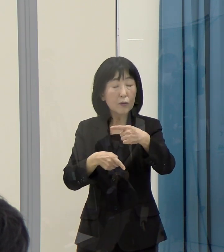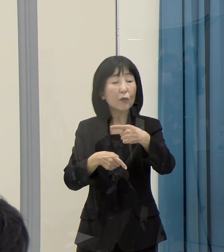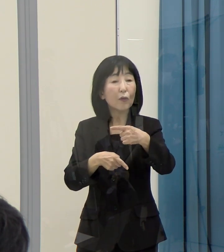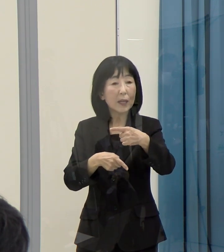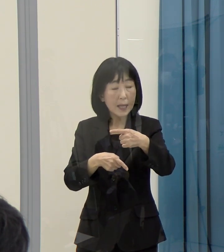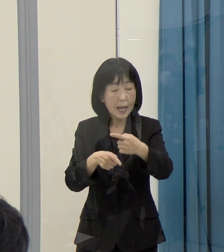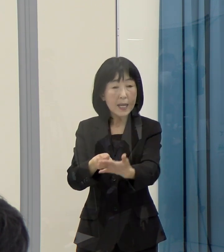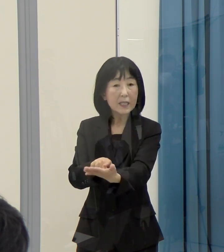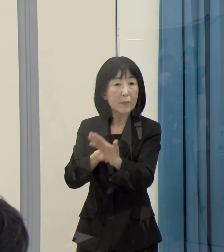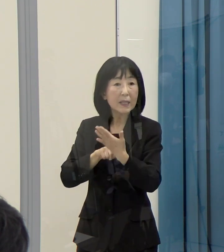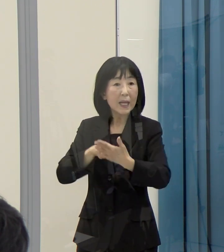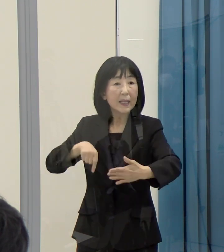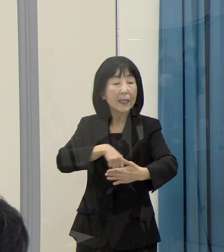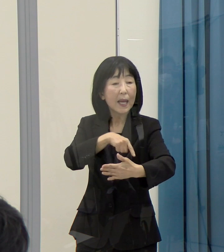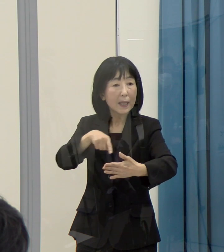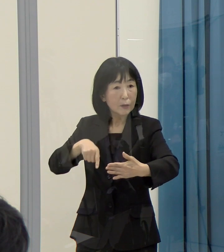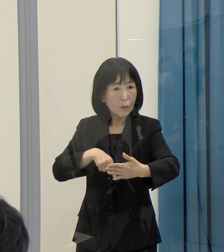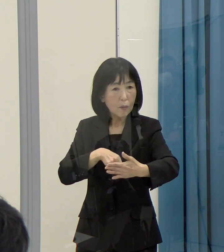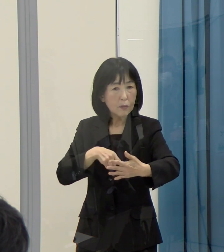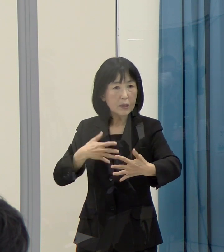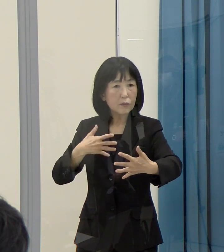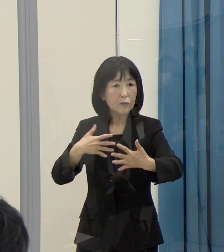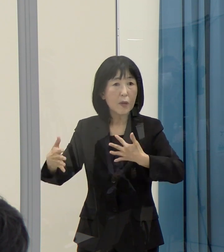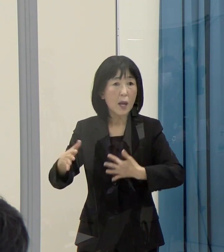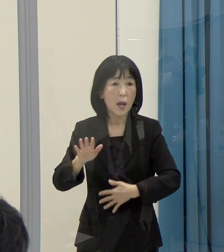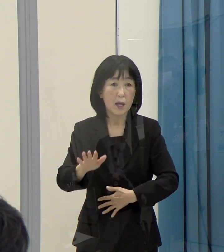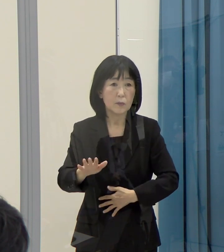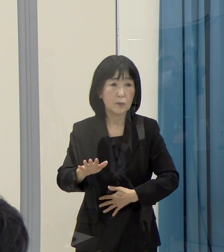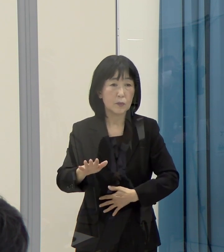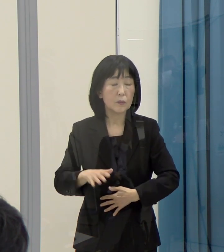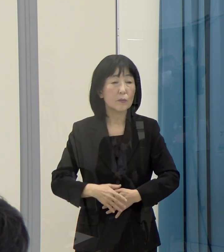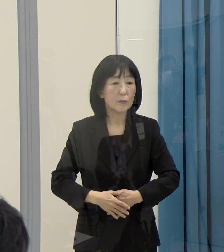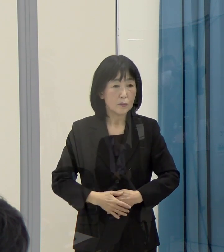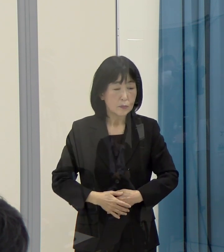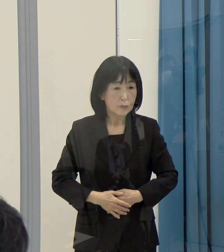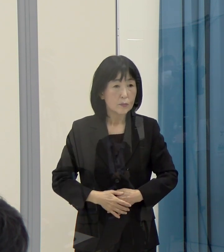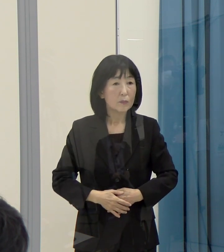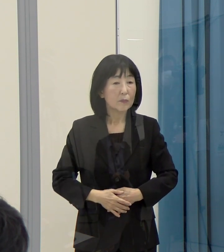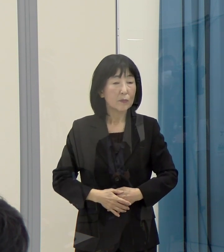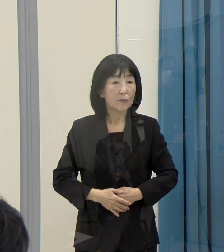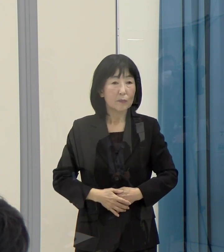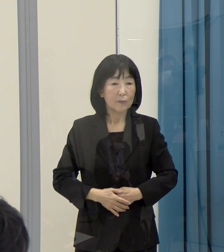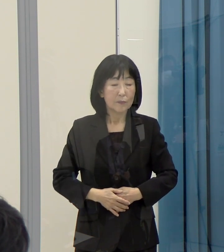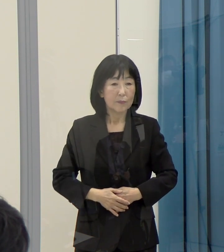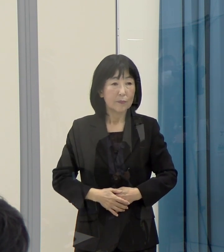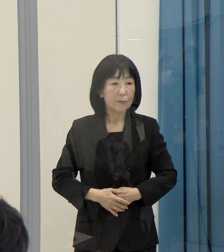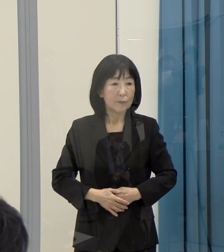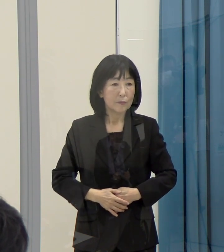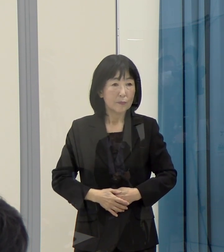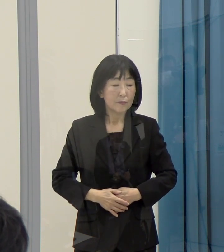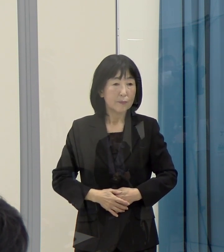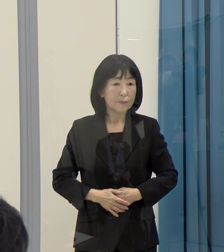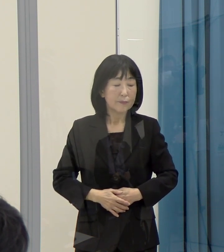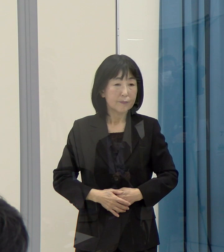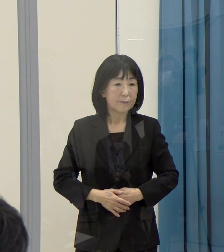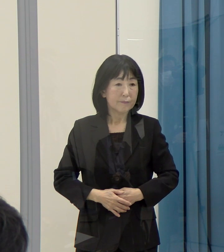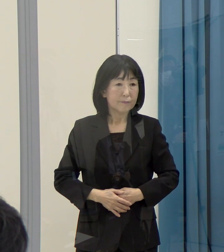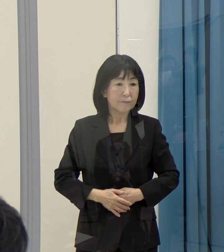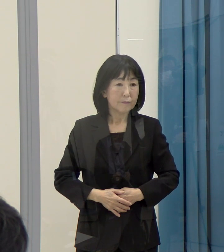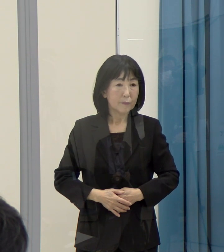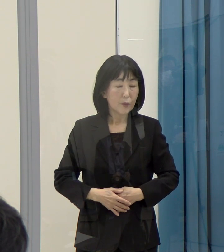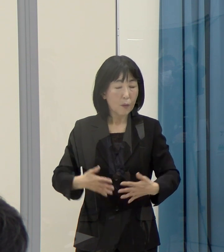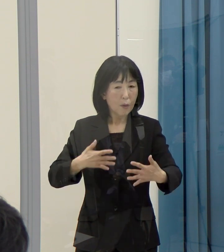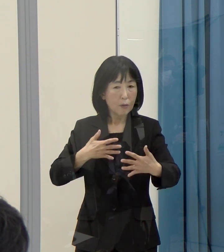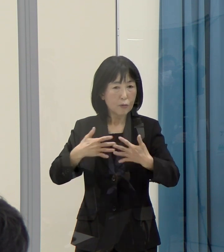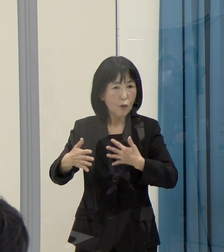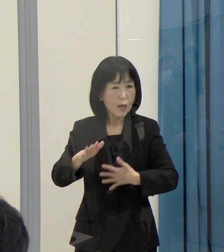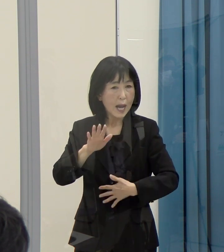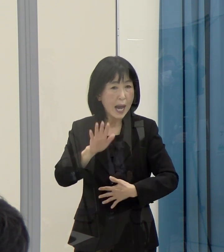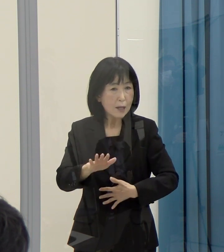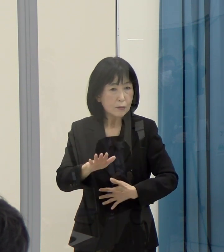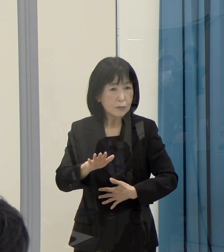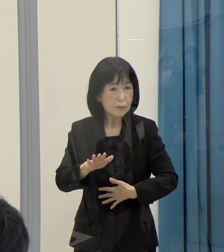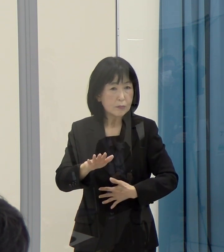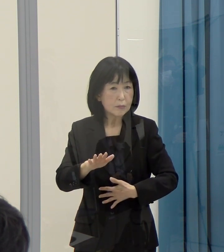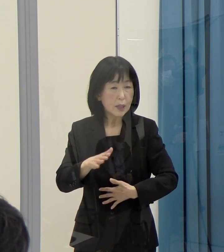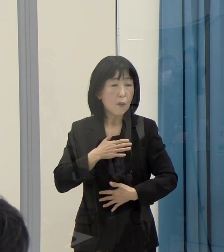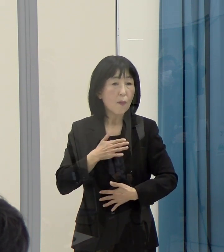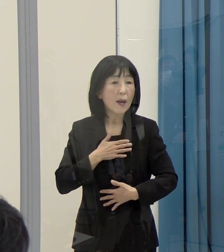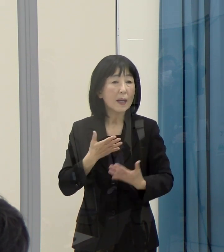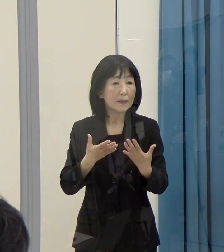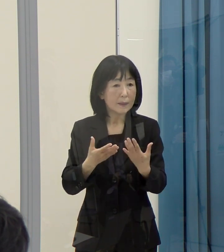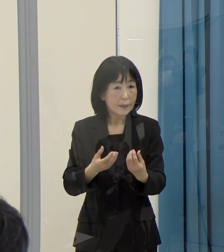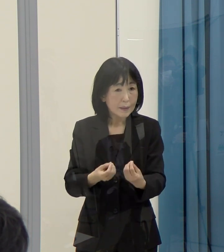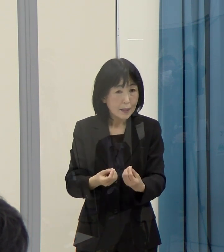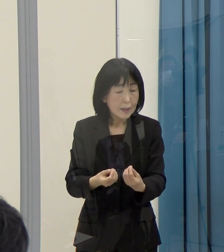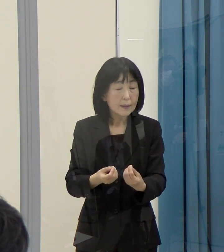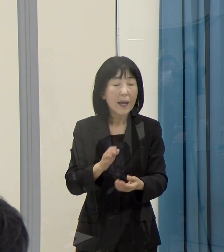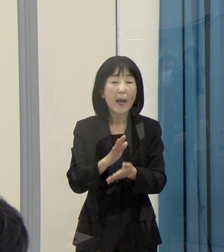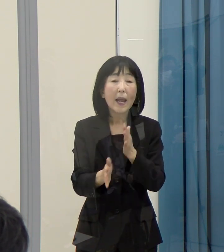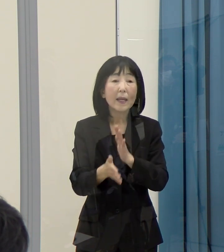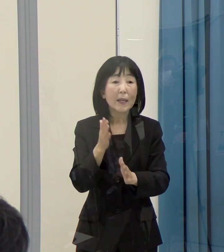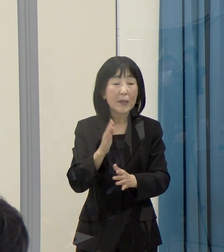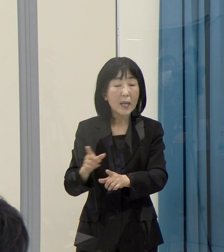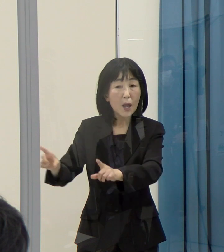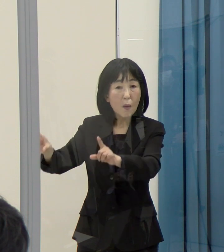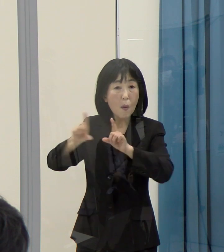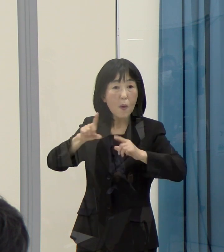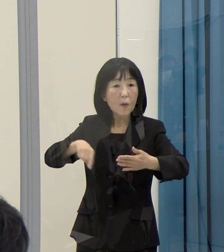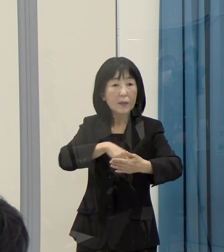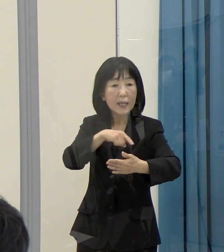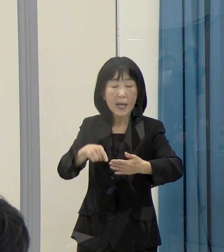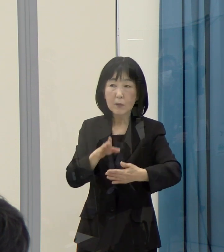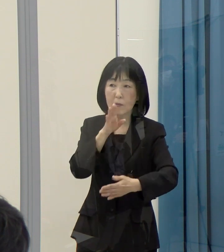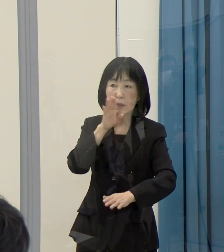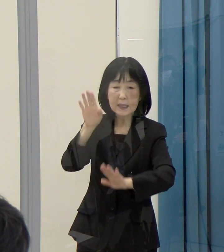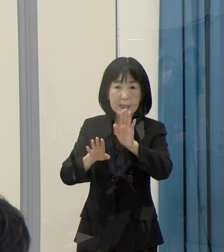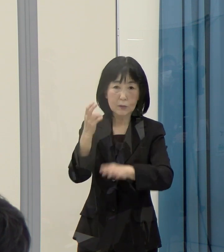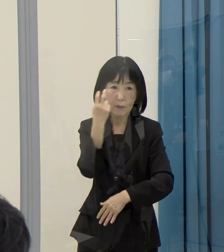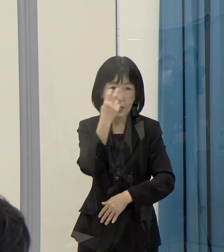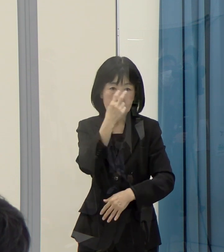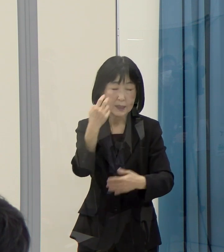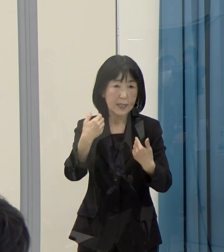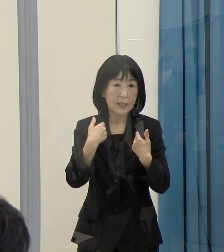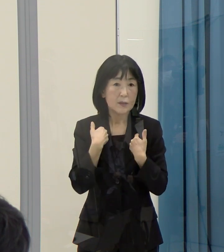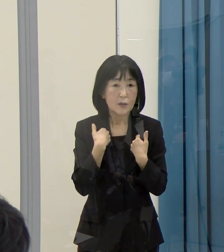事案の概要には齟齬があると判断しましたので、改めて報告内容の事実確認を行う必要があると考えました。